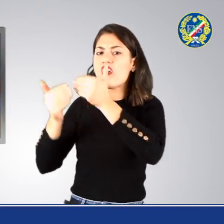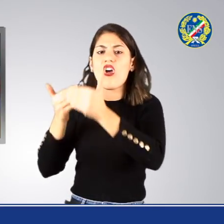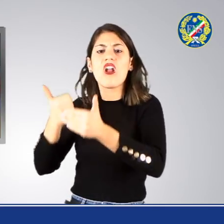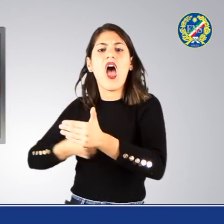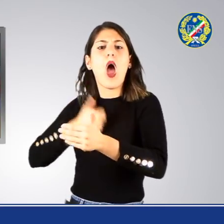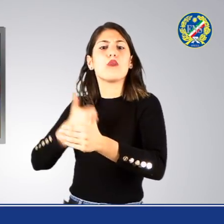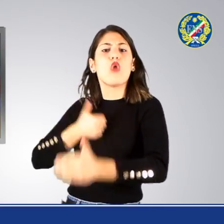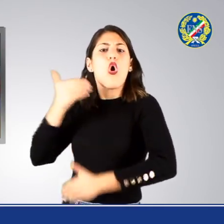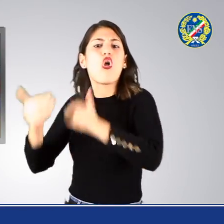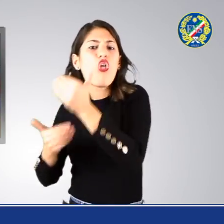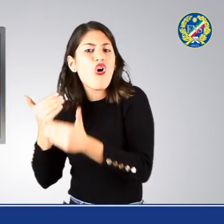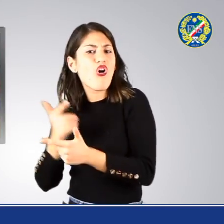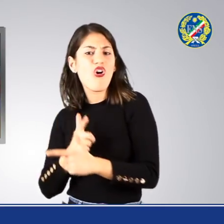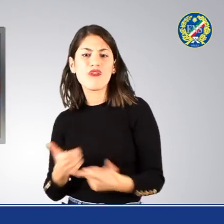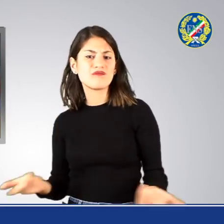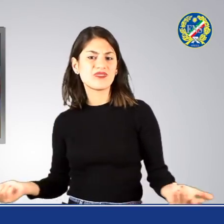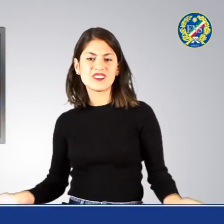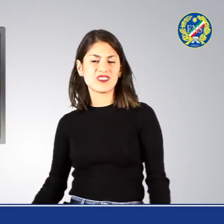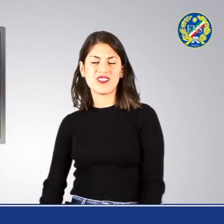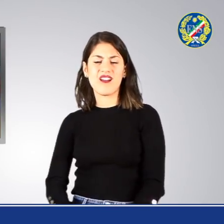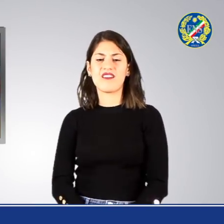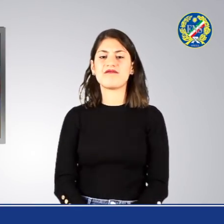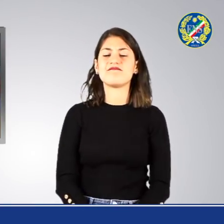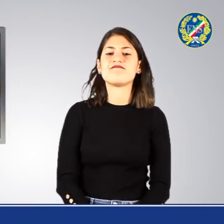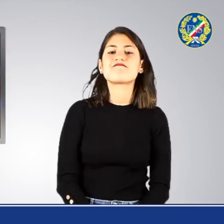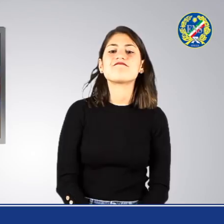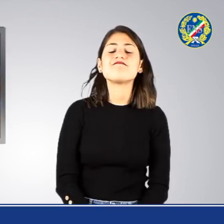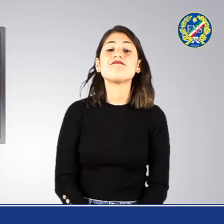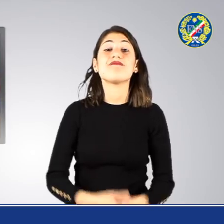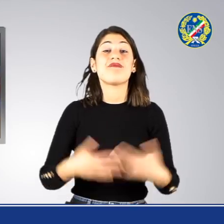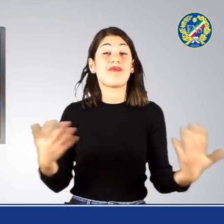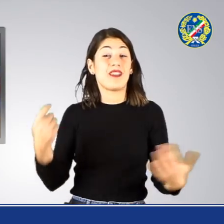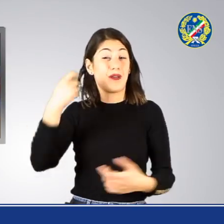di gestire la propria vita con autonomia, dignità e pari opportunità.